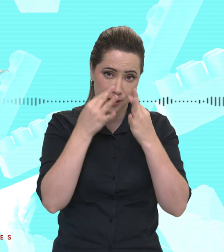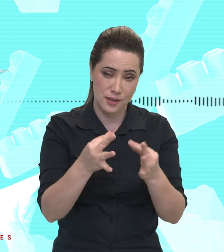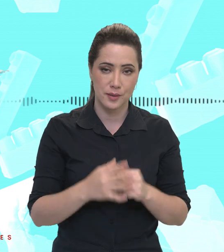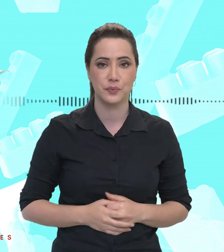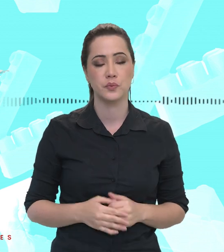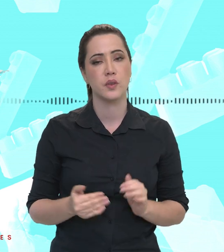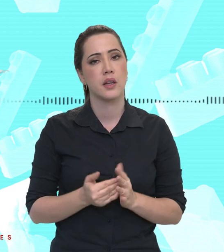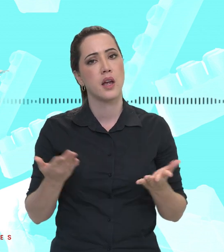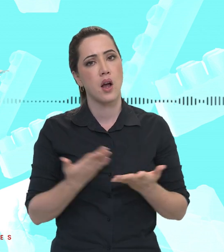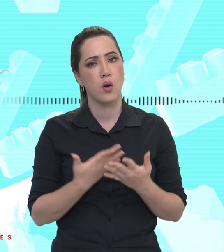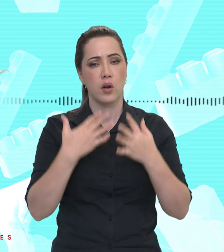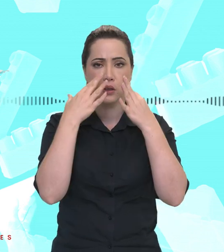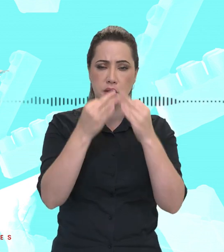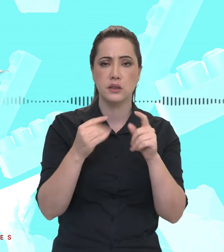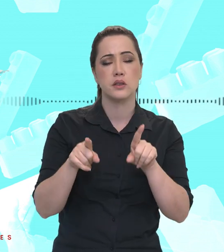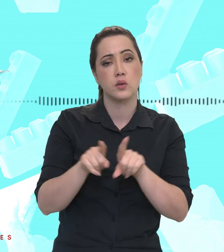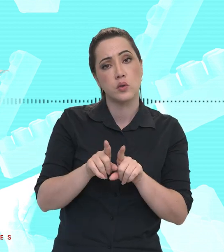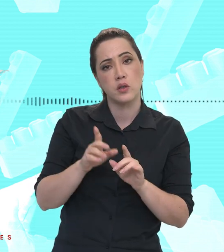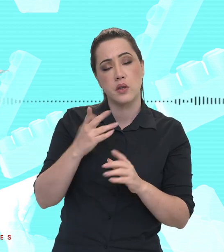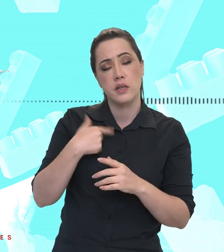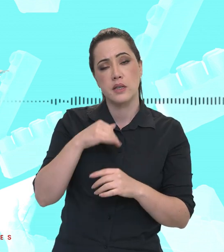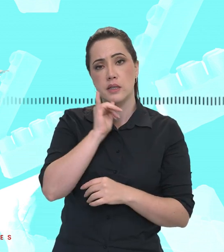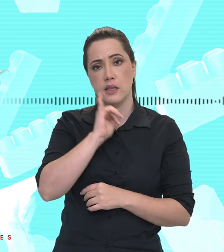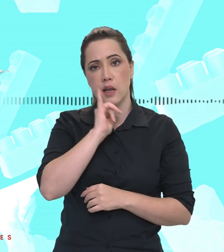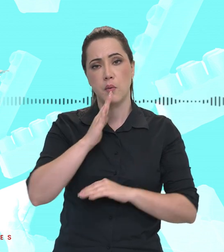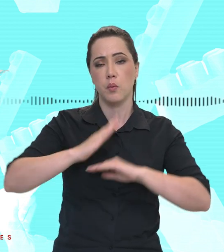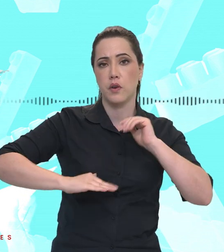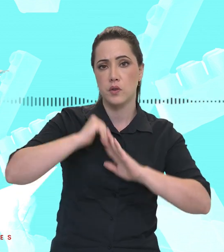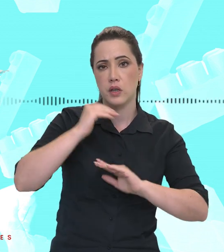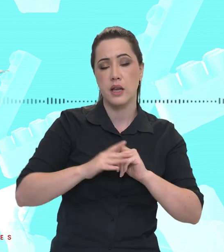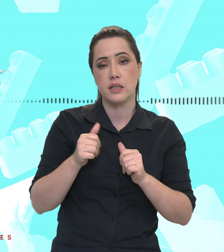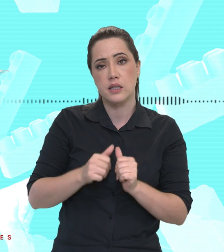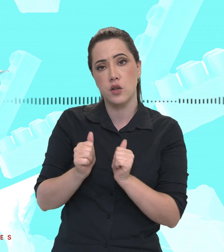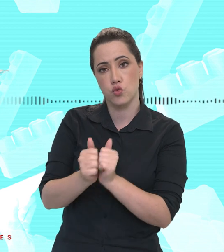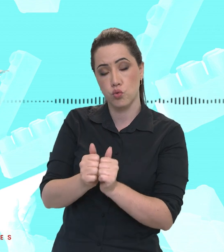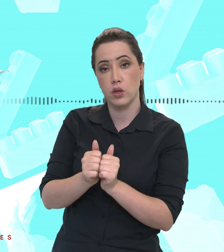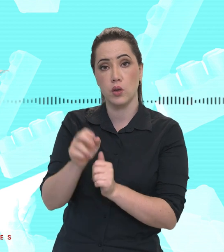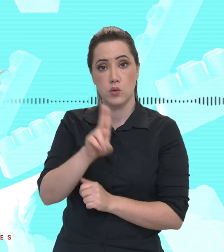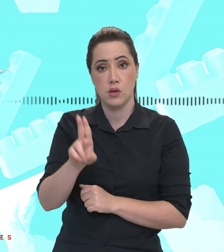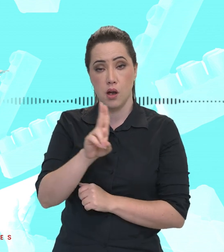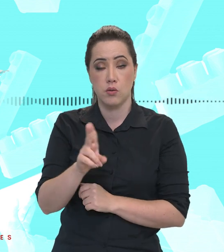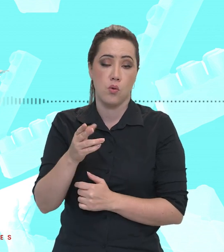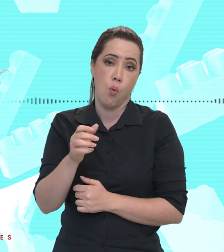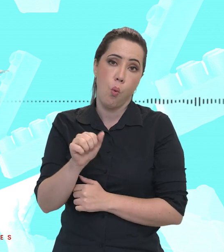[Leyberson] Até aqui, faz parte do trabalho e, ao nosso jeito, com a ajuda de profissionais como, por exemplo o Rafael Thomaz, que está aqui operando o áudio, a equipe funciona bem.